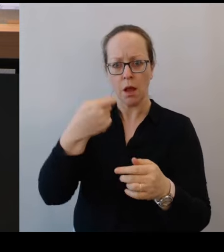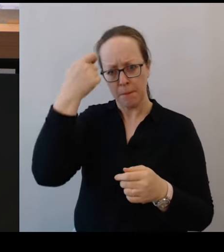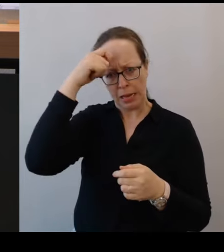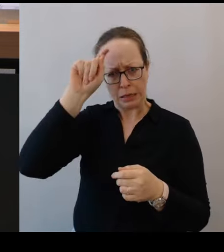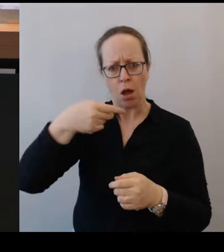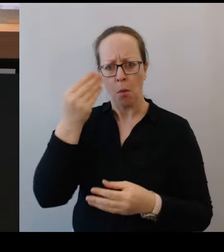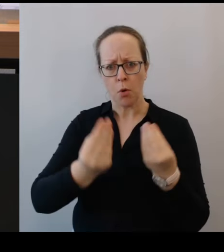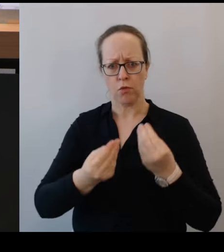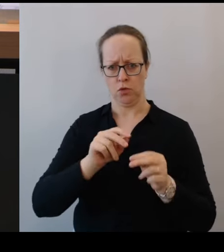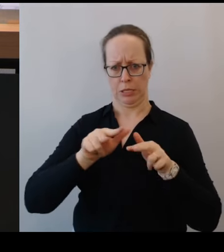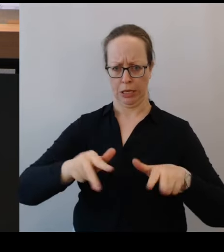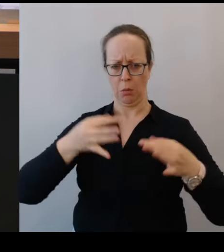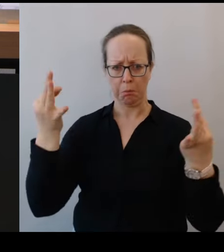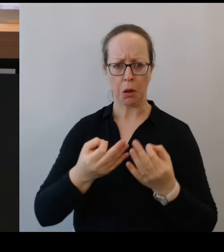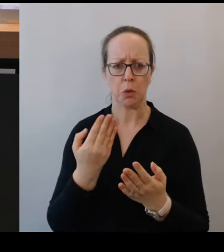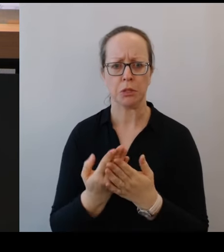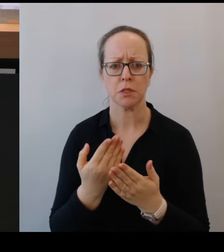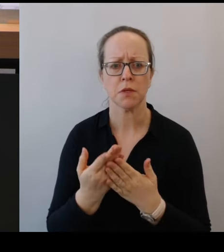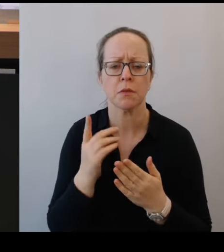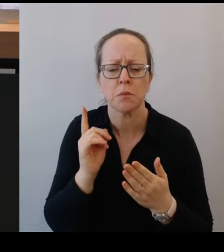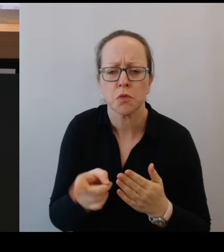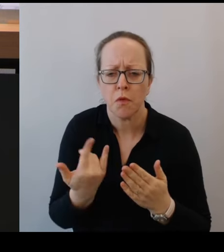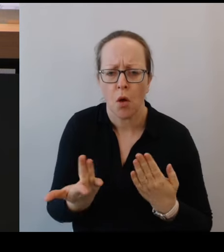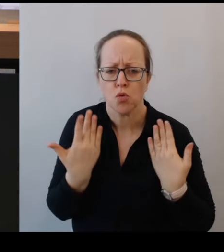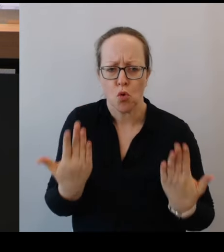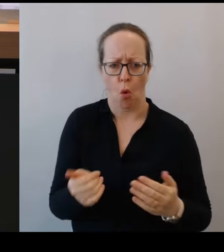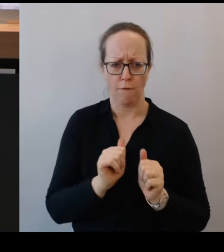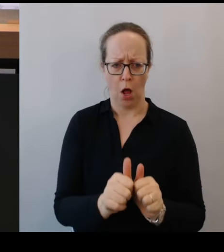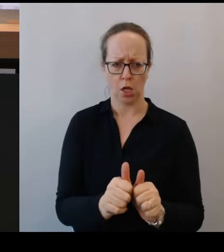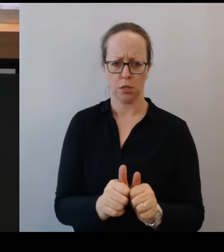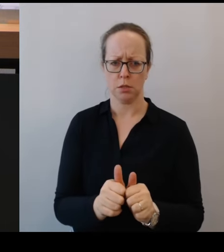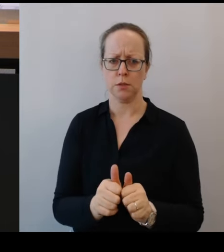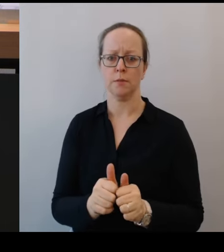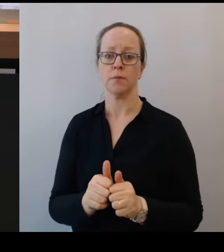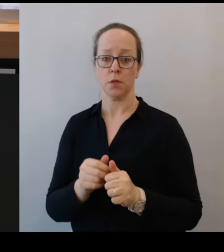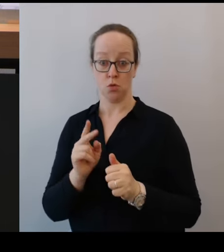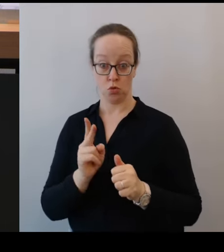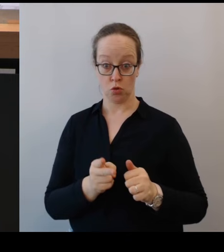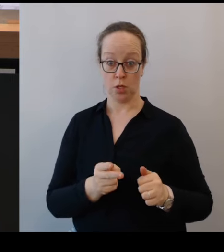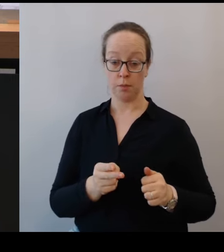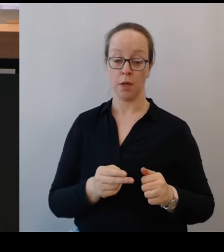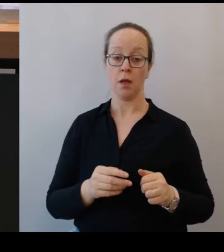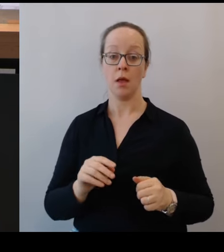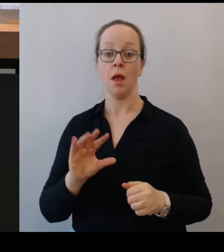Stimmt es, dass die Beziehung schon im Herbst 22 begann? Wenn das der Fall sein sollte, dann müssen wir nämlich